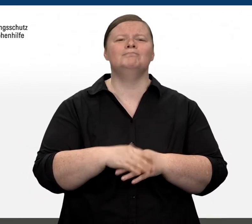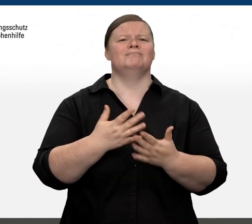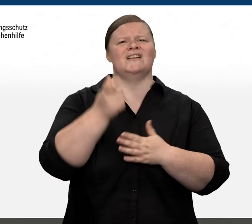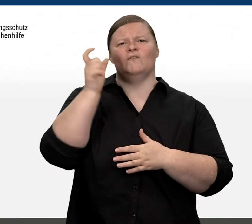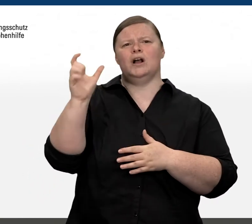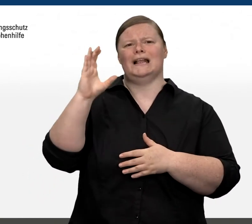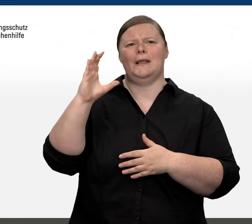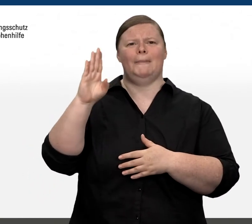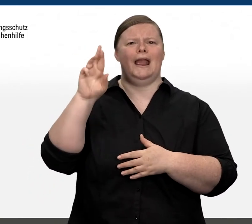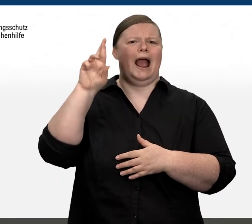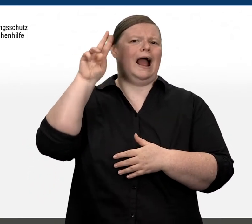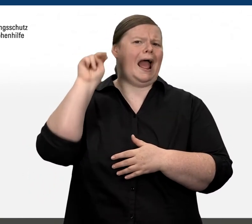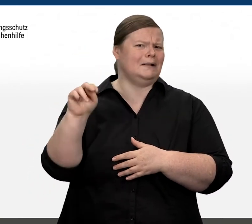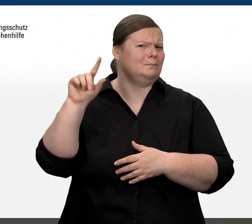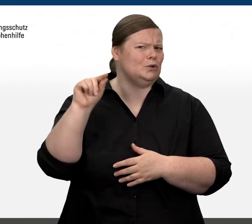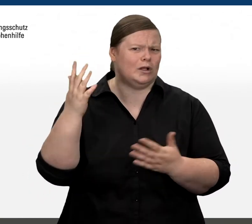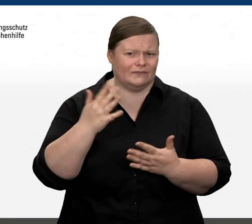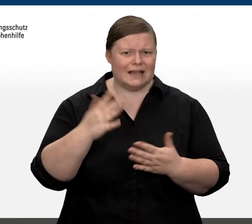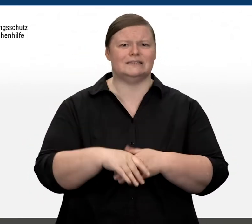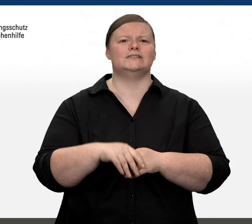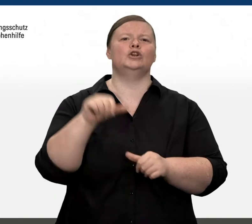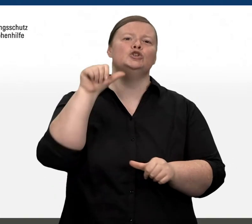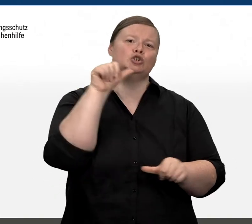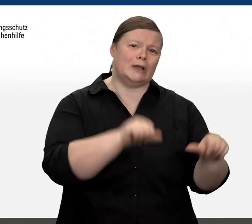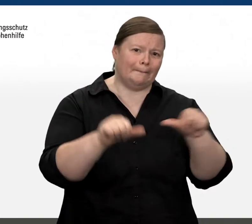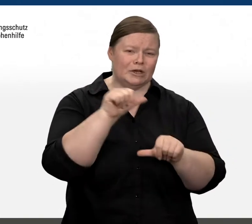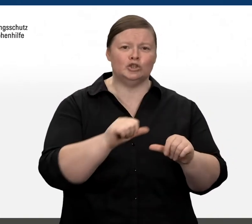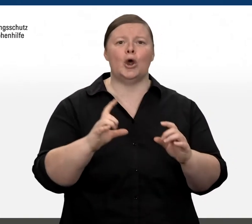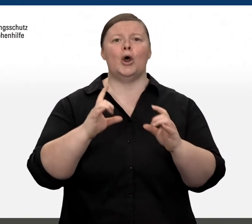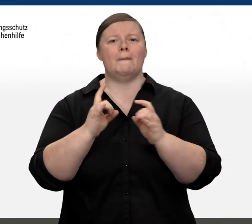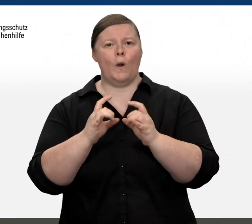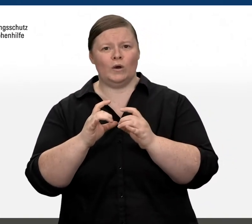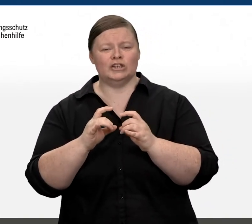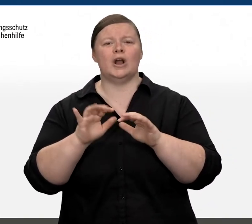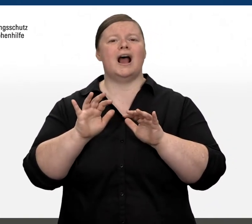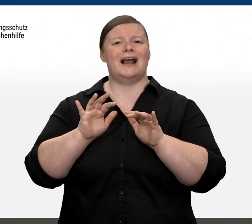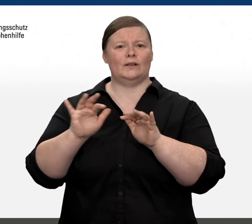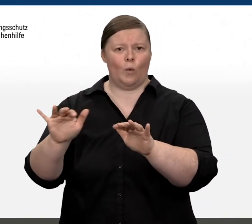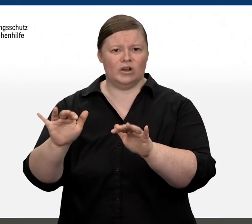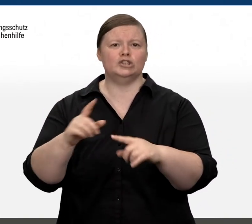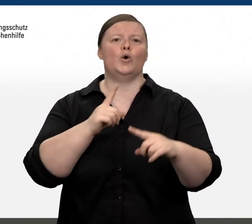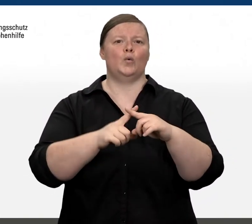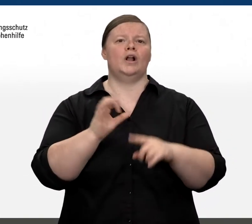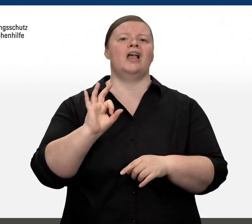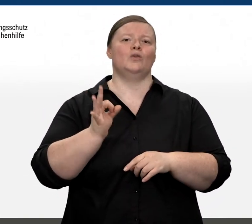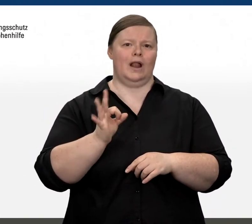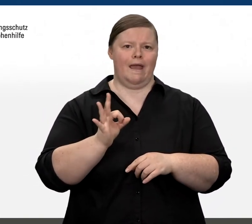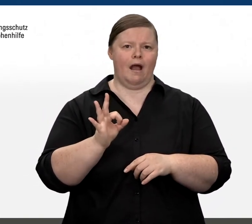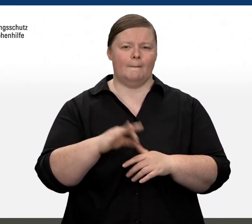CBRN steht für chemisch, biologisch, radiologisch und nuklear.